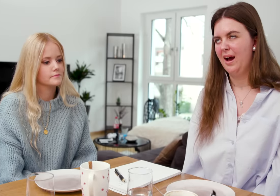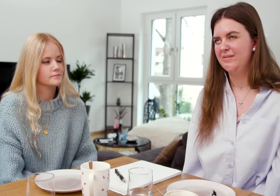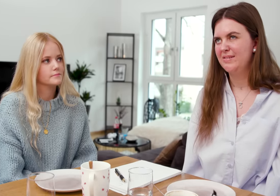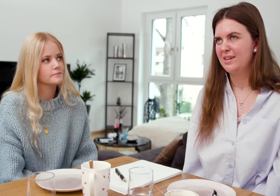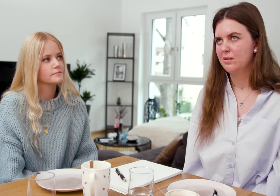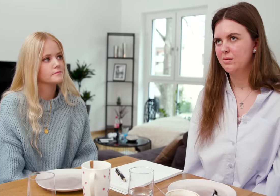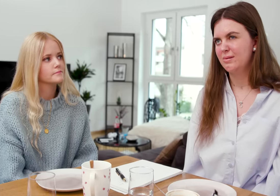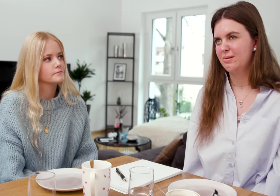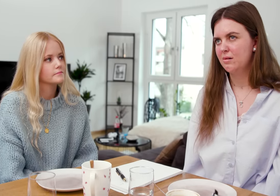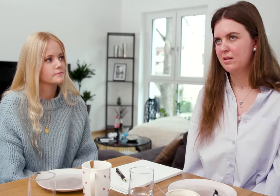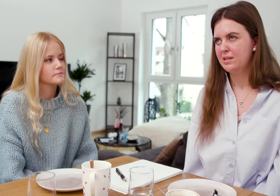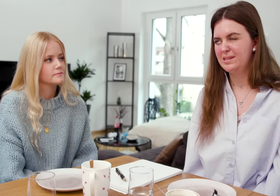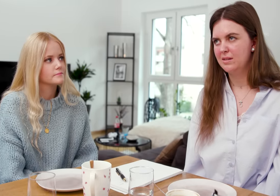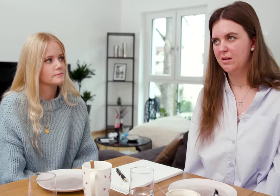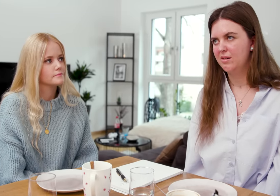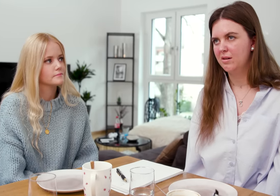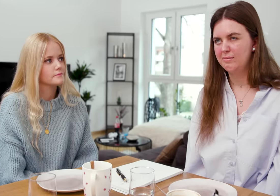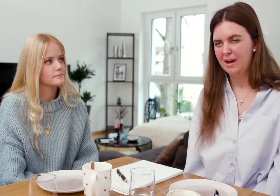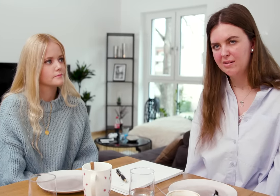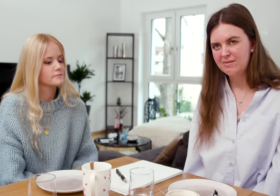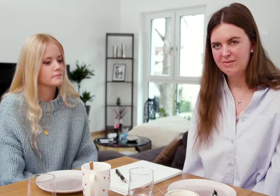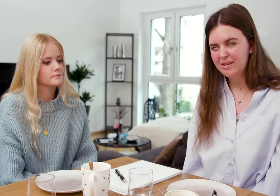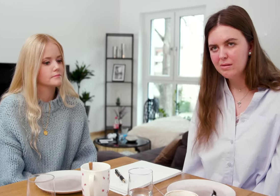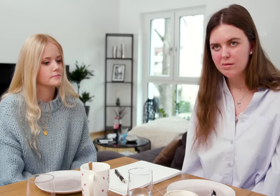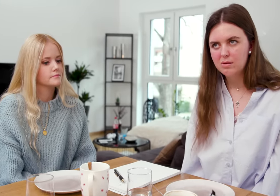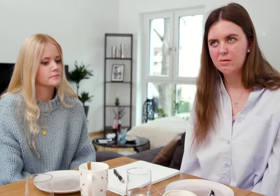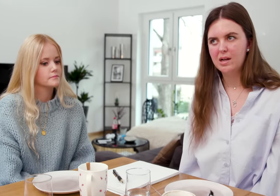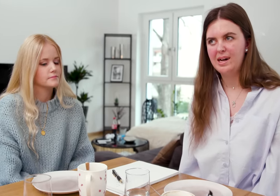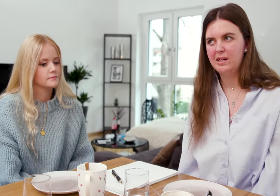Ja, wenn wir dann diese Gebärdenvideo hochladen,